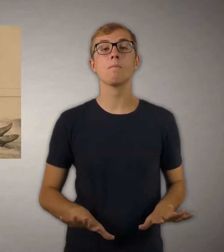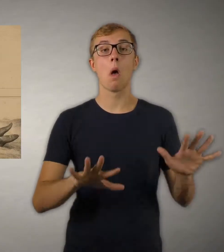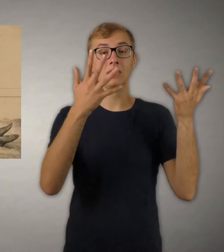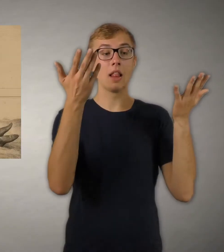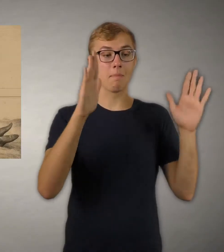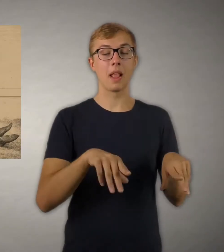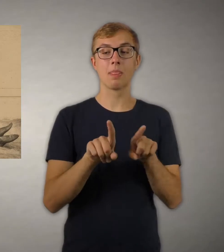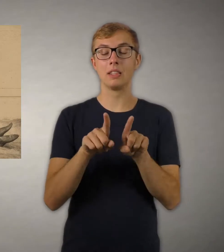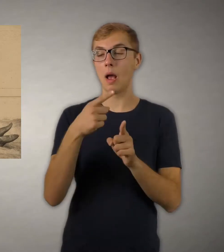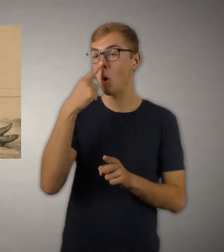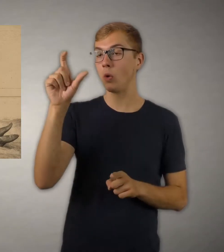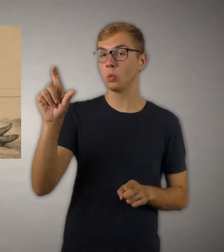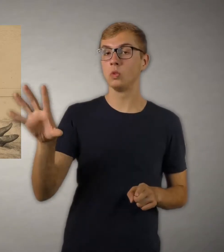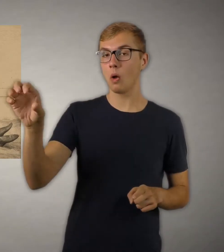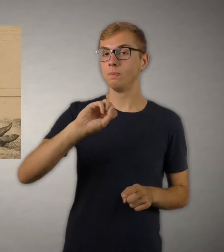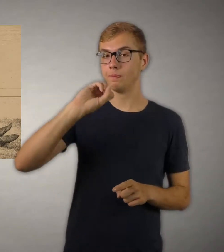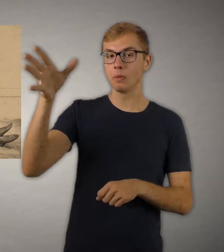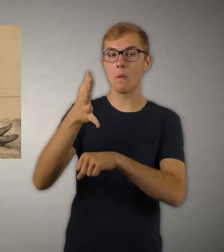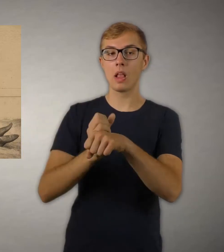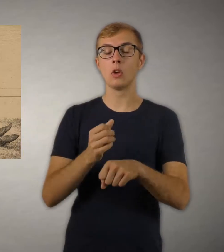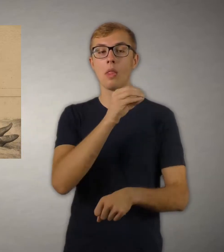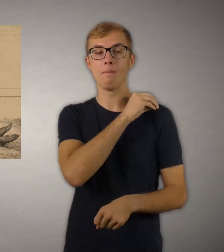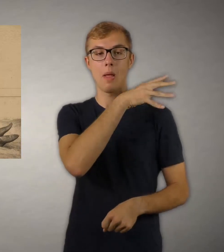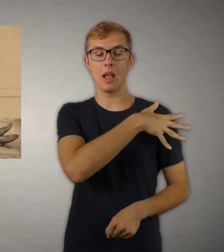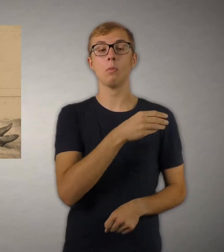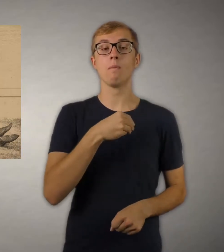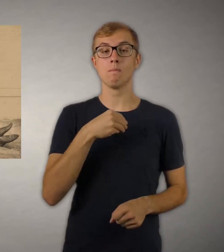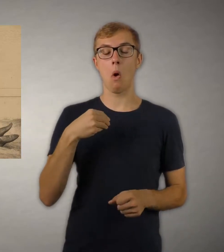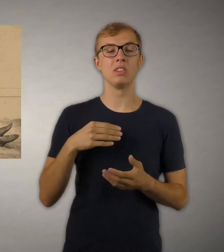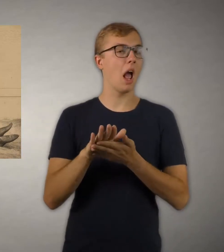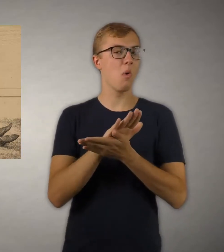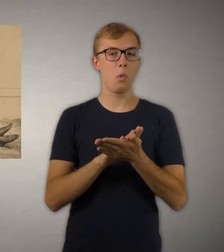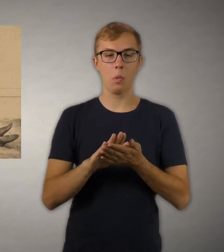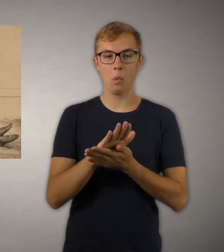Po upadku powstania i uwięzieniu Kościuszki w Petersburgu Polska przestała istnieć.